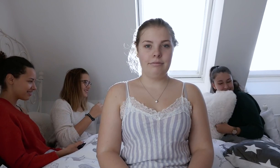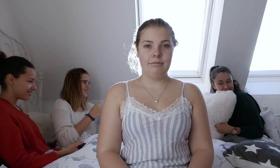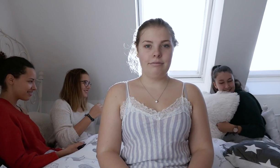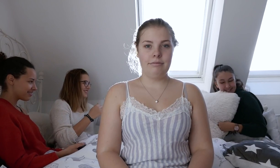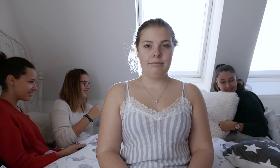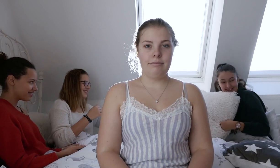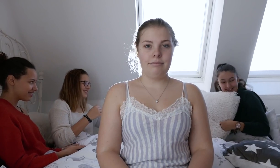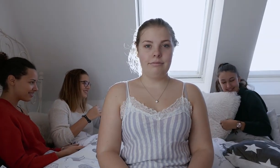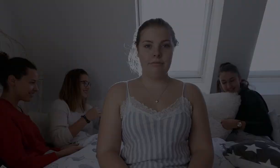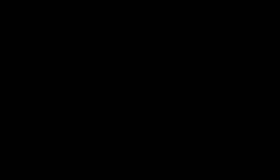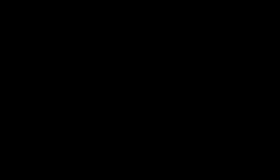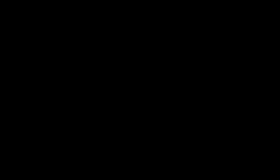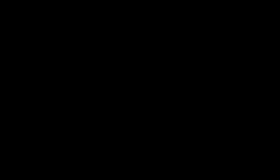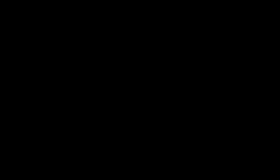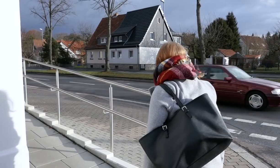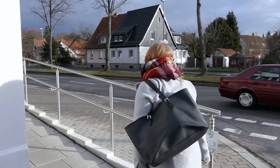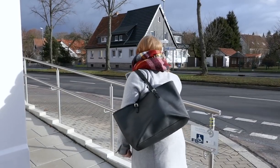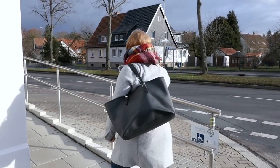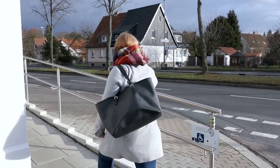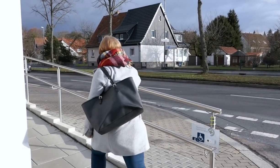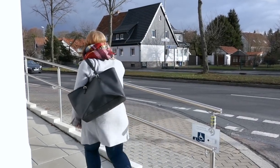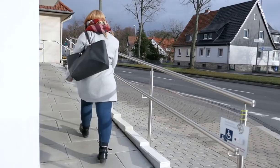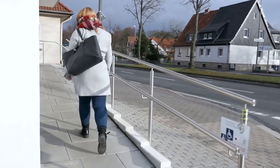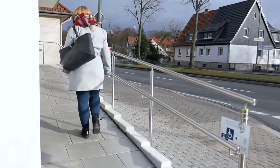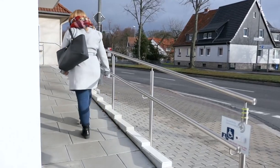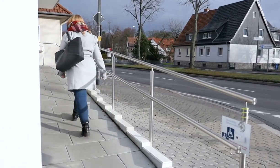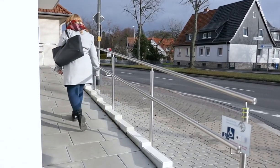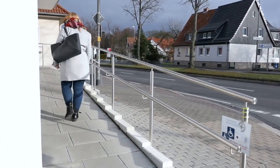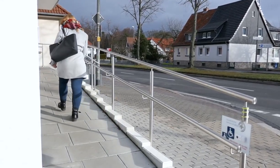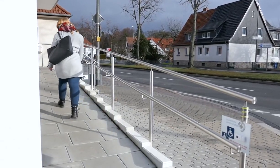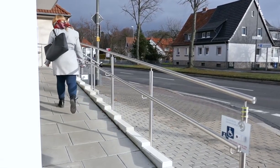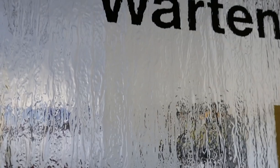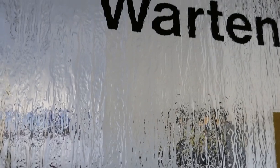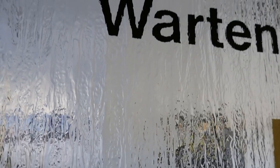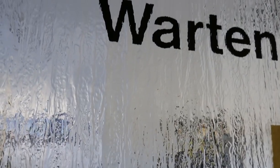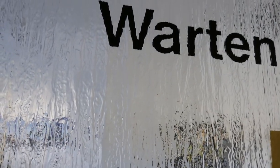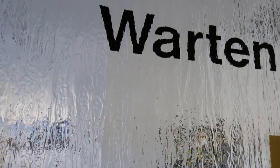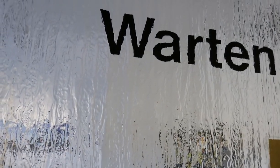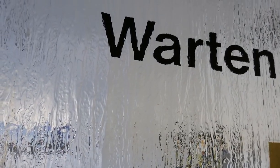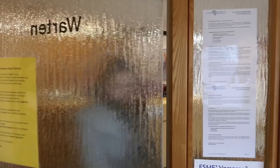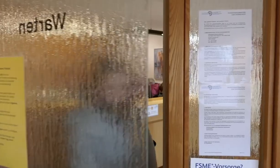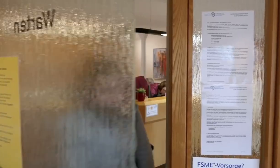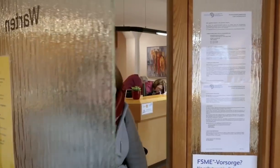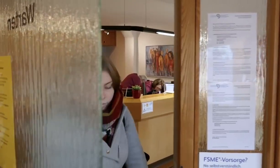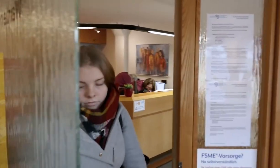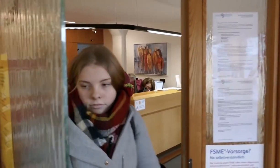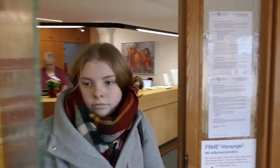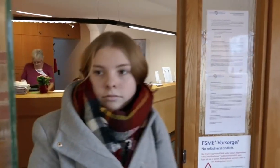mehr Menschen um mich, die sich sorgen würden. (Klaviermusik) Vor einigen Wochen wurde bei mir eine Kontrolluntersuchung durchgeführt. Eigentlich fühlte ich mich normal.